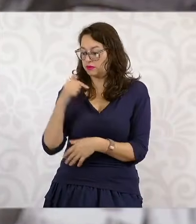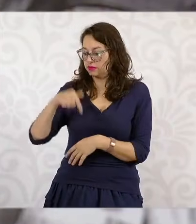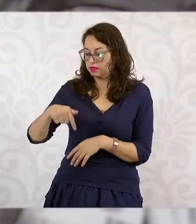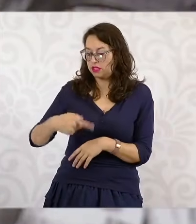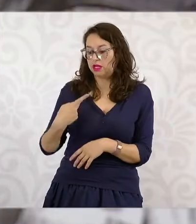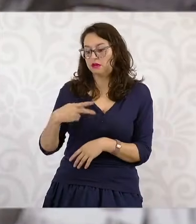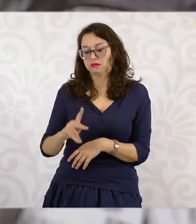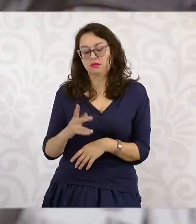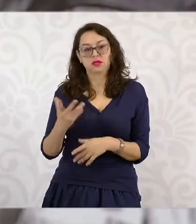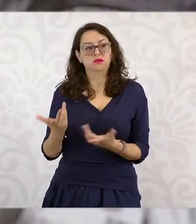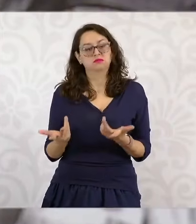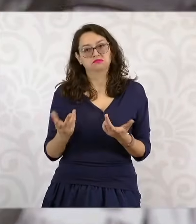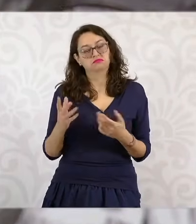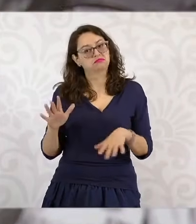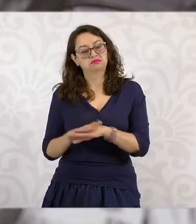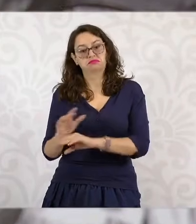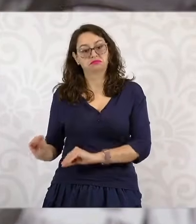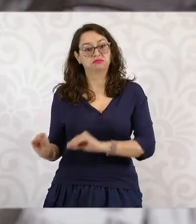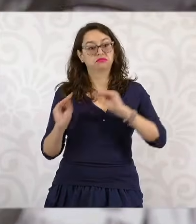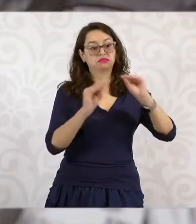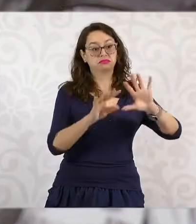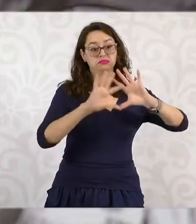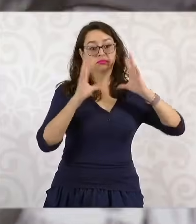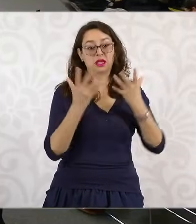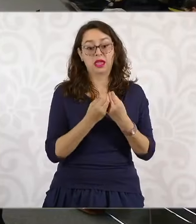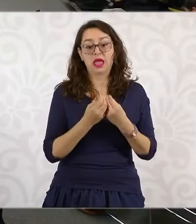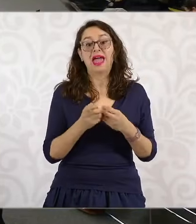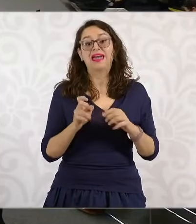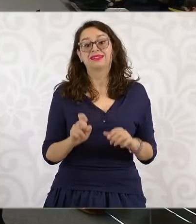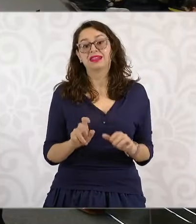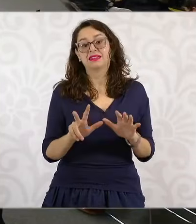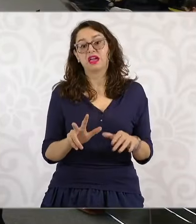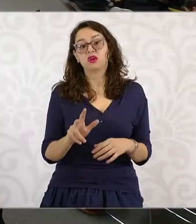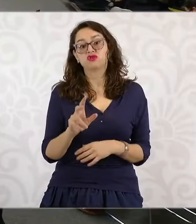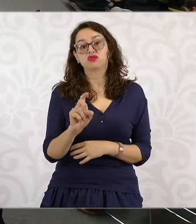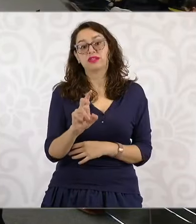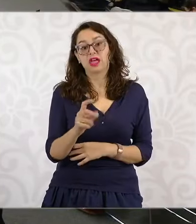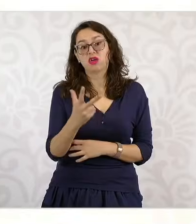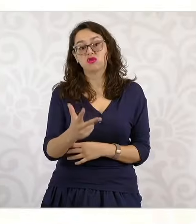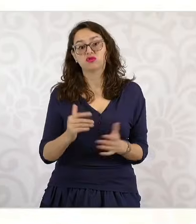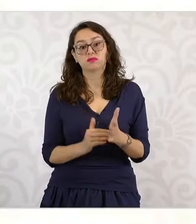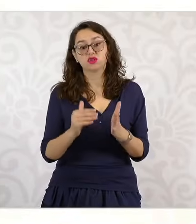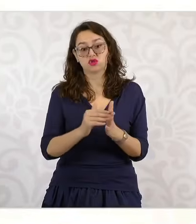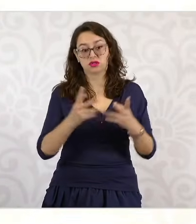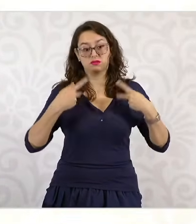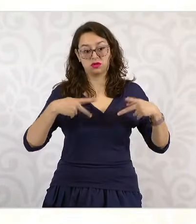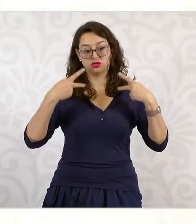a mis a mis familiares. Somos 38 millones de de mexicanos en Estados Unidos. Eso es una cifra